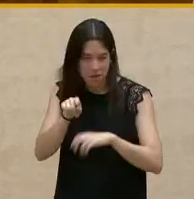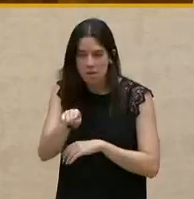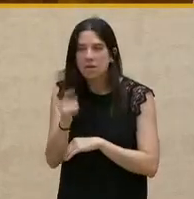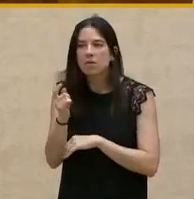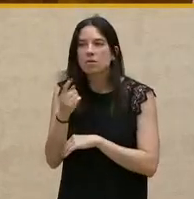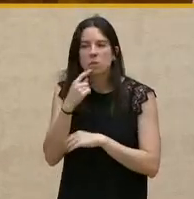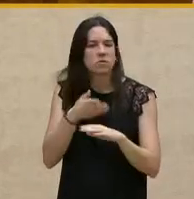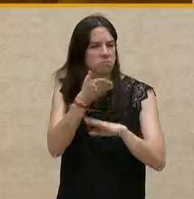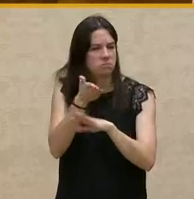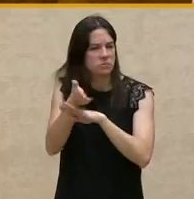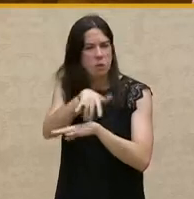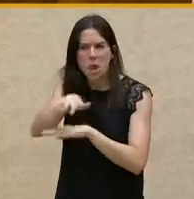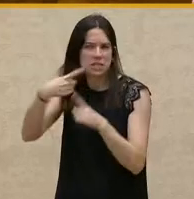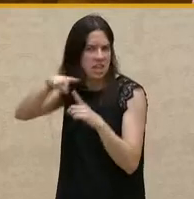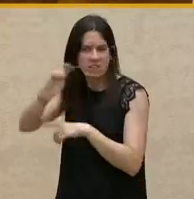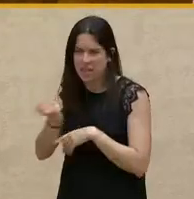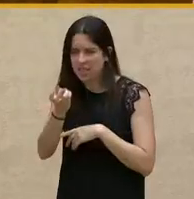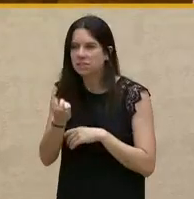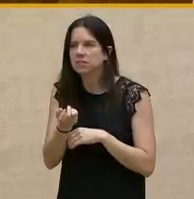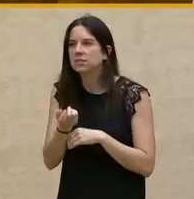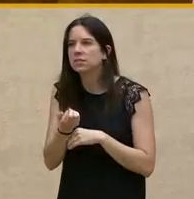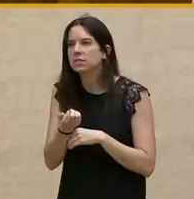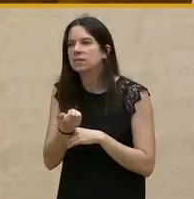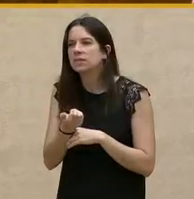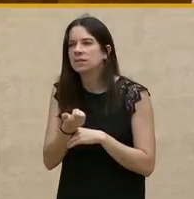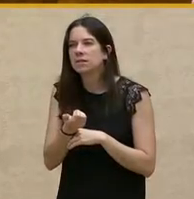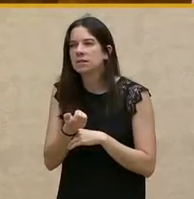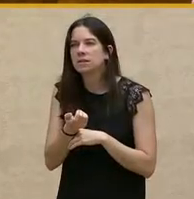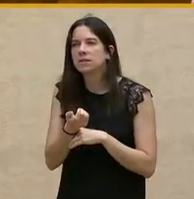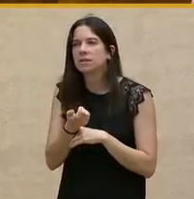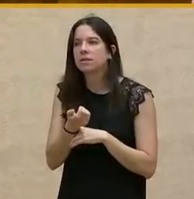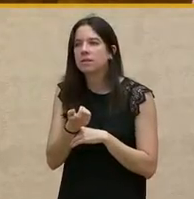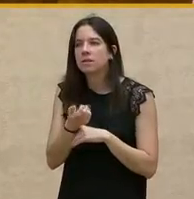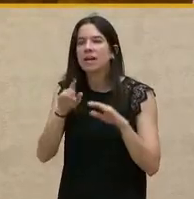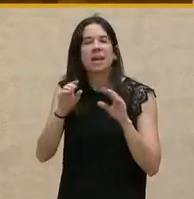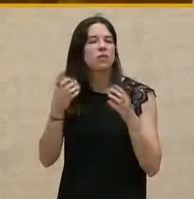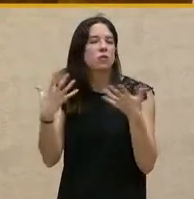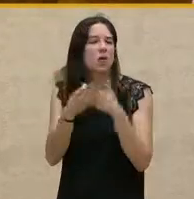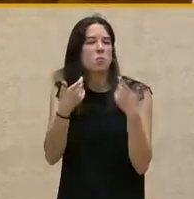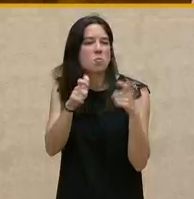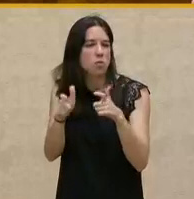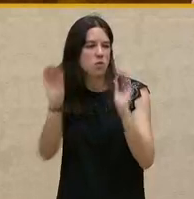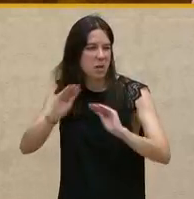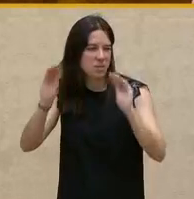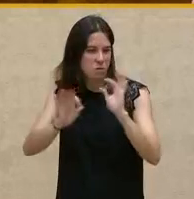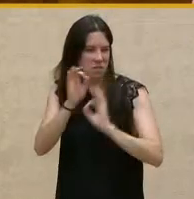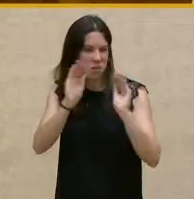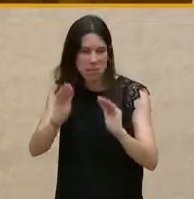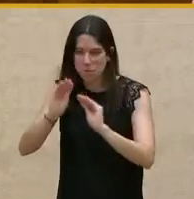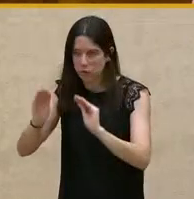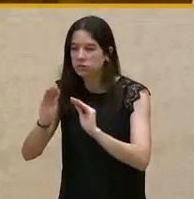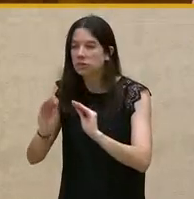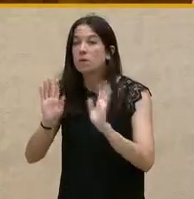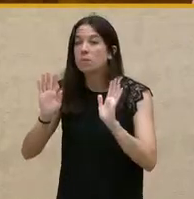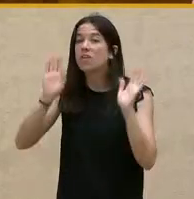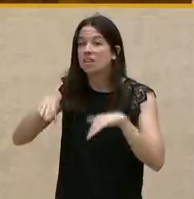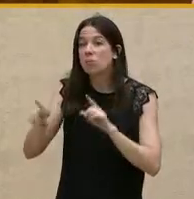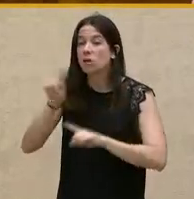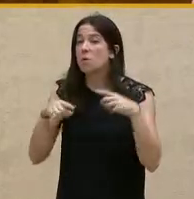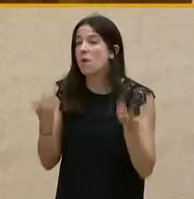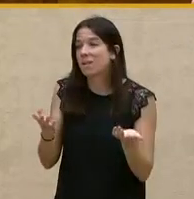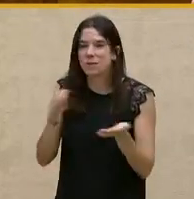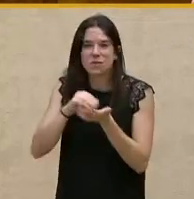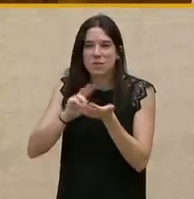sitios, eran módulos formativos, pero el problema es que, claro, muchas veces no tenía intérprete.